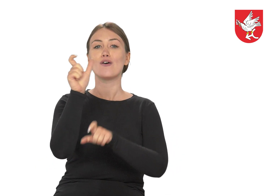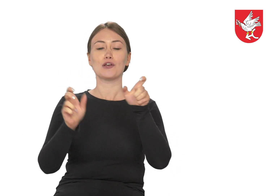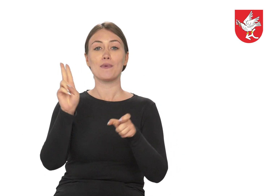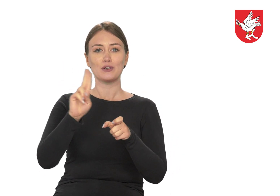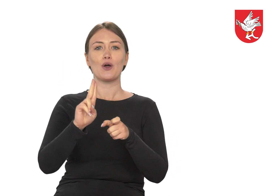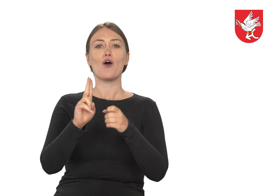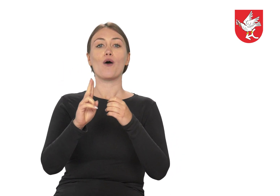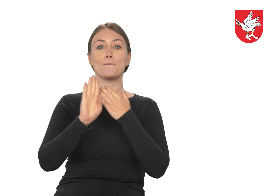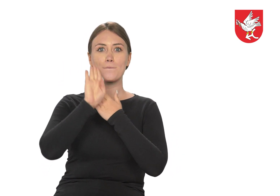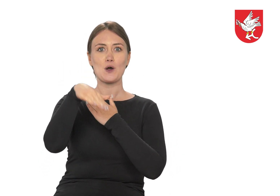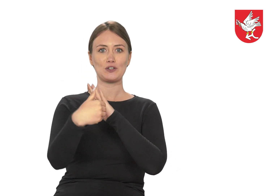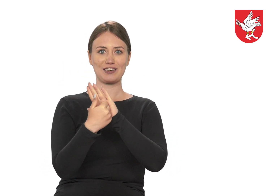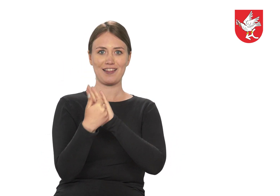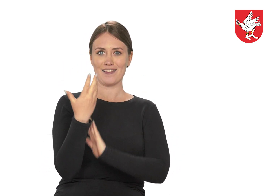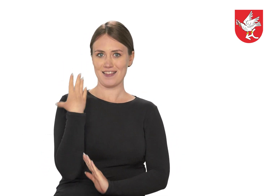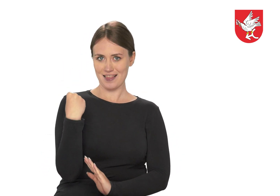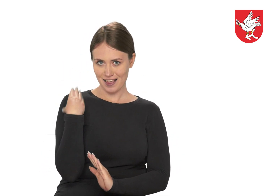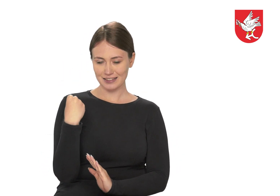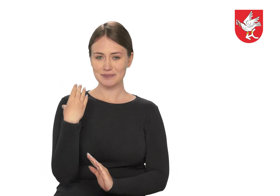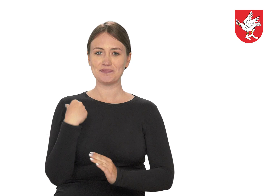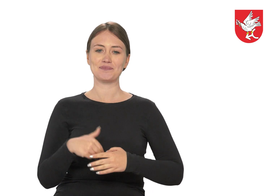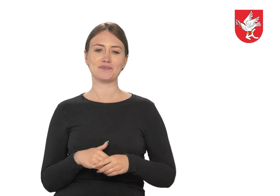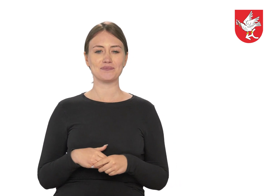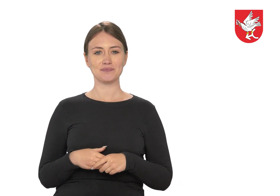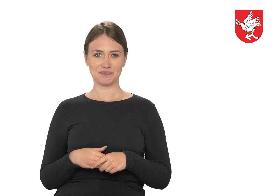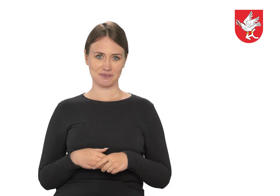(osoby, które kończą 16 lat i po 16-tym roku życia)